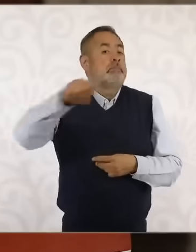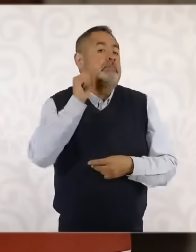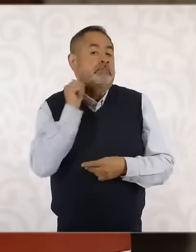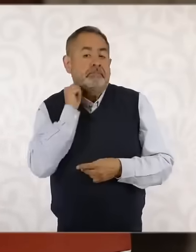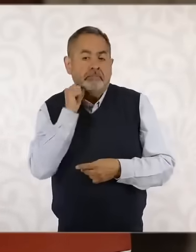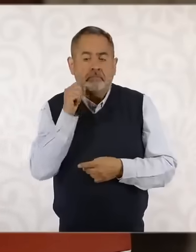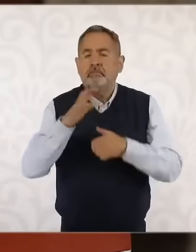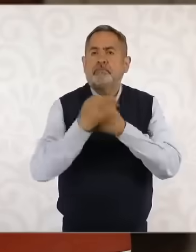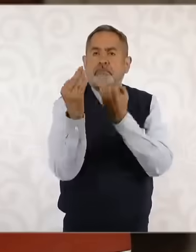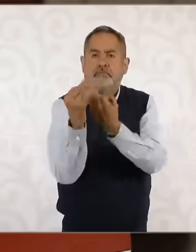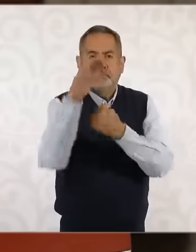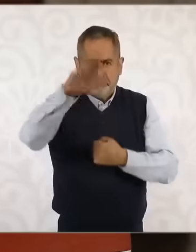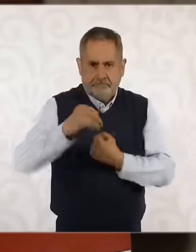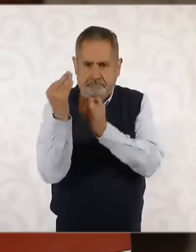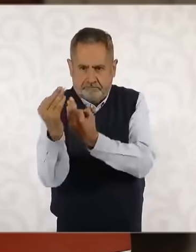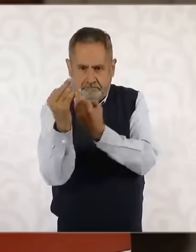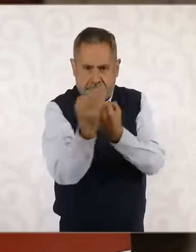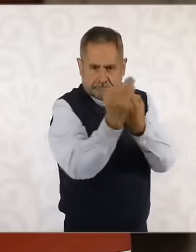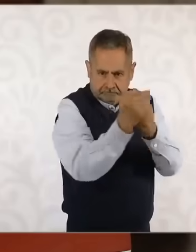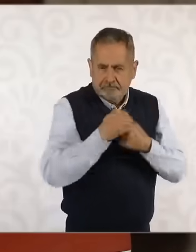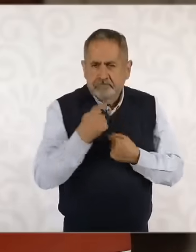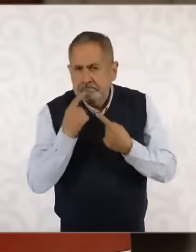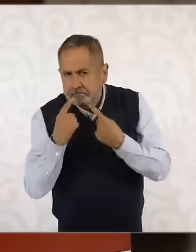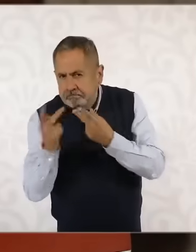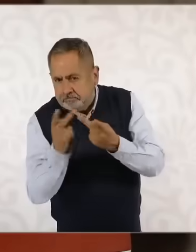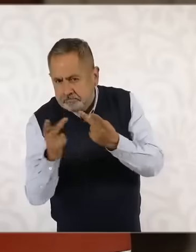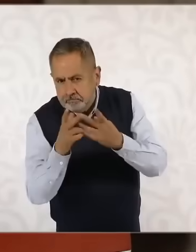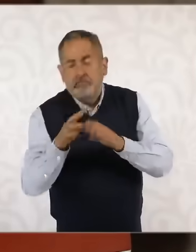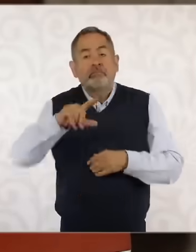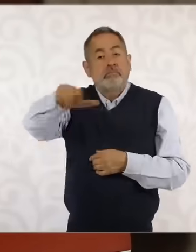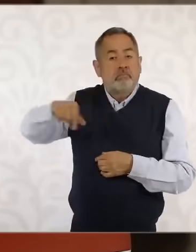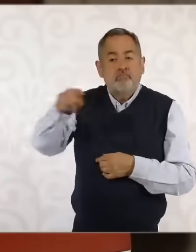personas propuestas, designará el fiscal general con el voto de las dos terceras partes de los